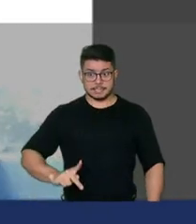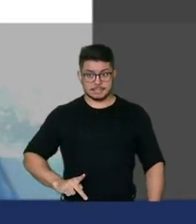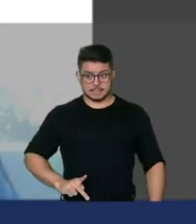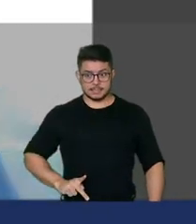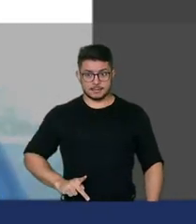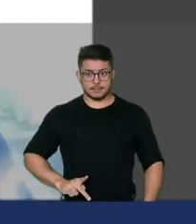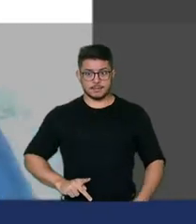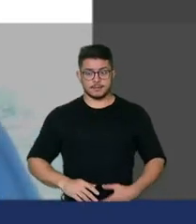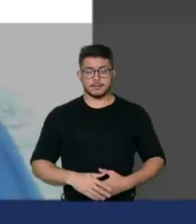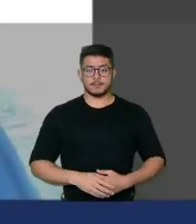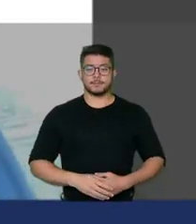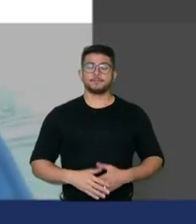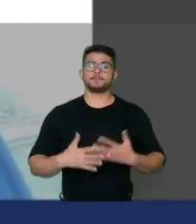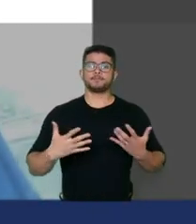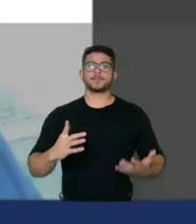BOLSONARO NA ÚLTIMA ELEIÇÃO PRESIDENCIAL, ASCENDEU EM NÓ